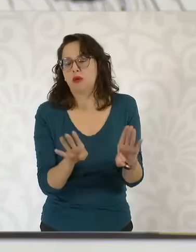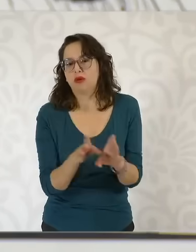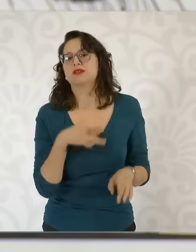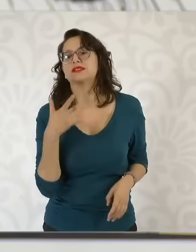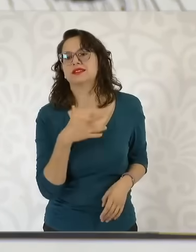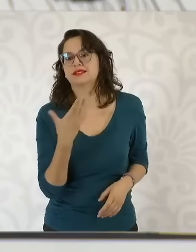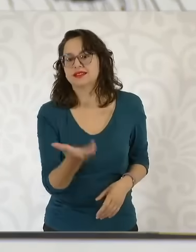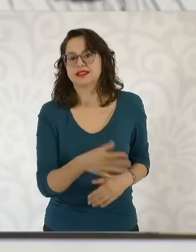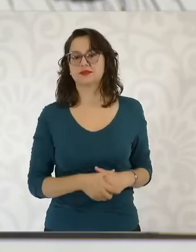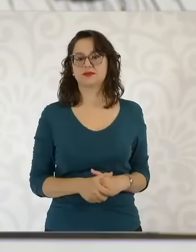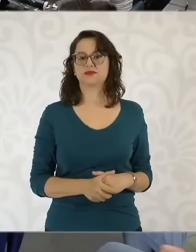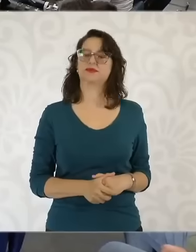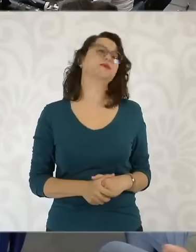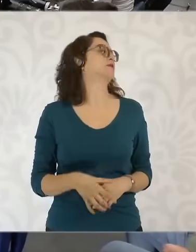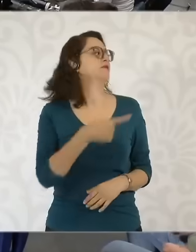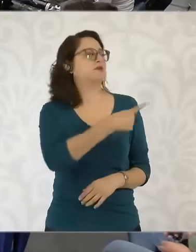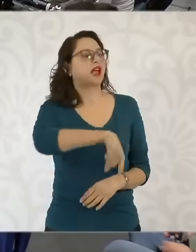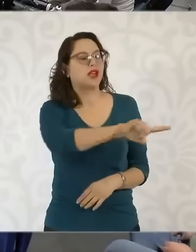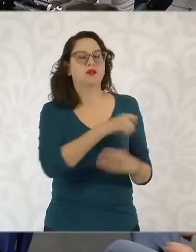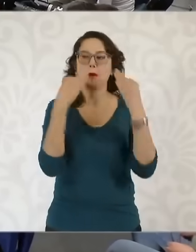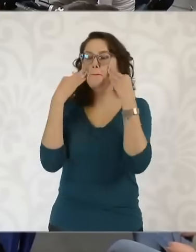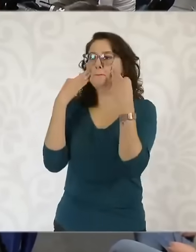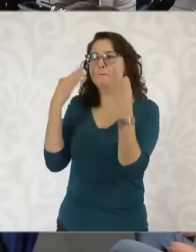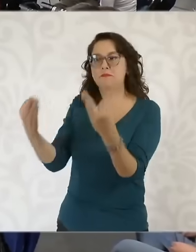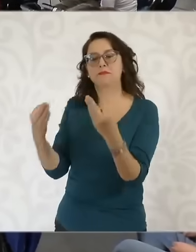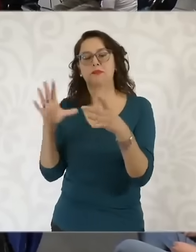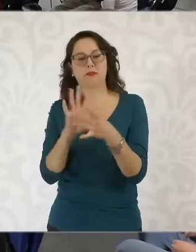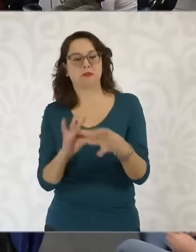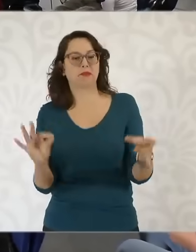Bueno, aquí les pueden contar mis compañeros que estuvieron presentes en la llamada.